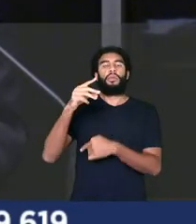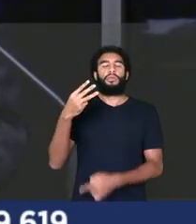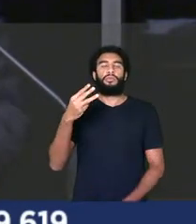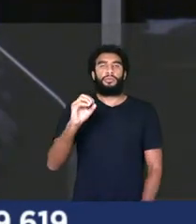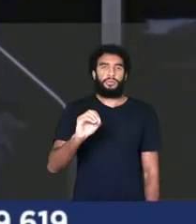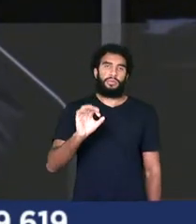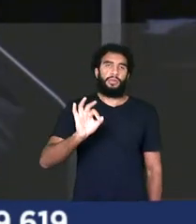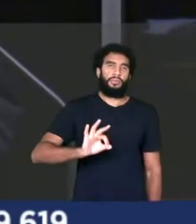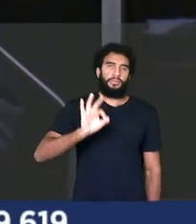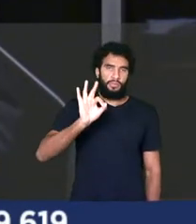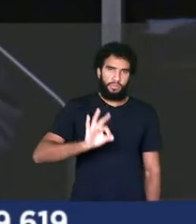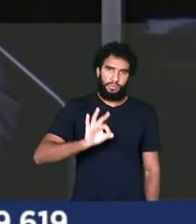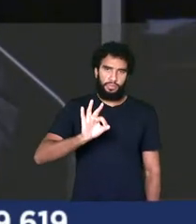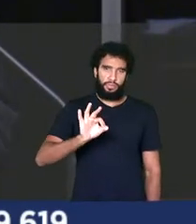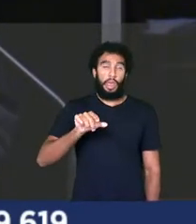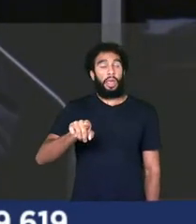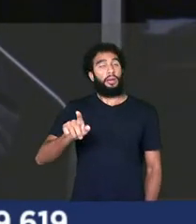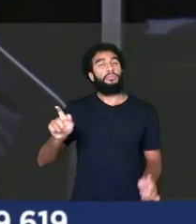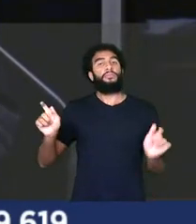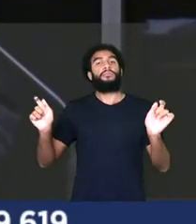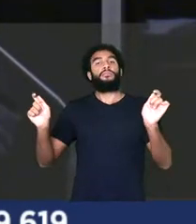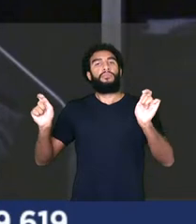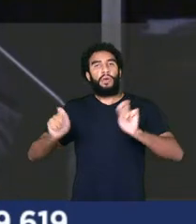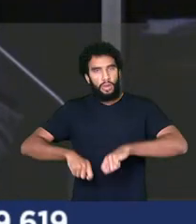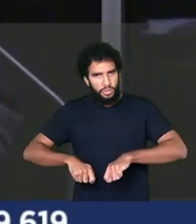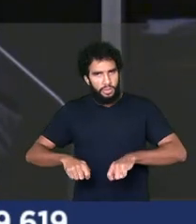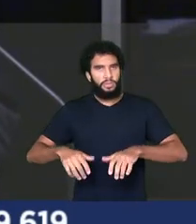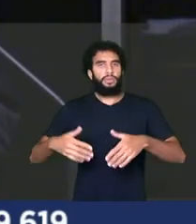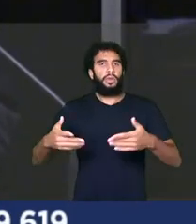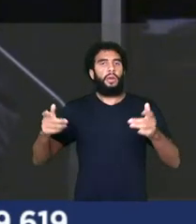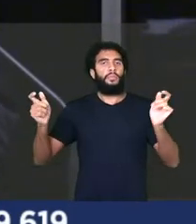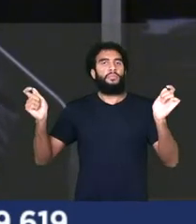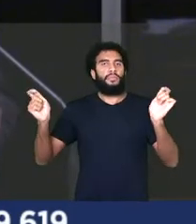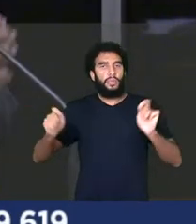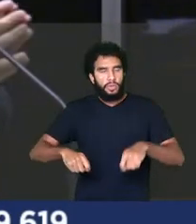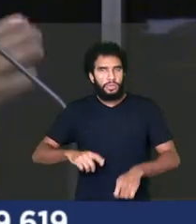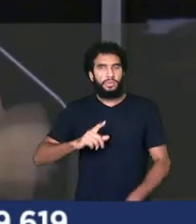GENTE ELEVAR ESSE PERCENTUAL PARA CASA DE 30%, AÍ SIM